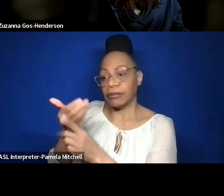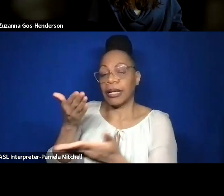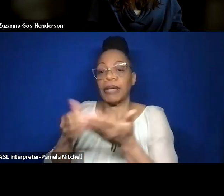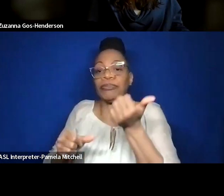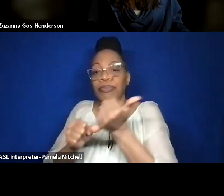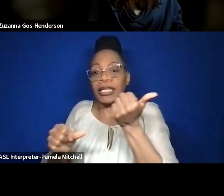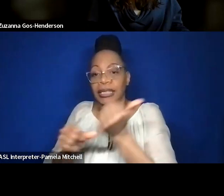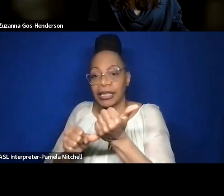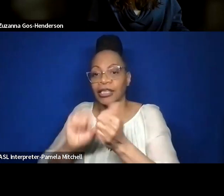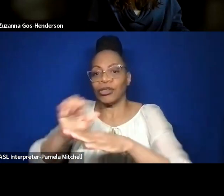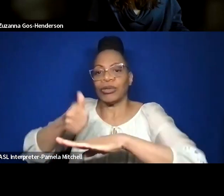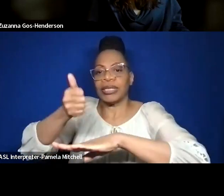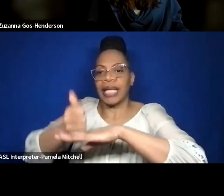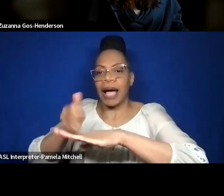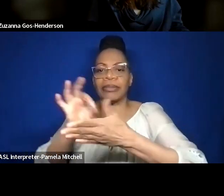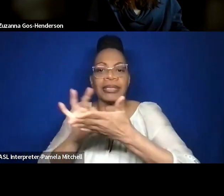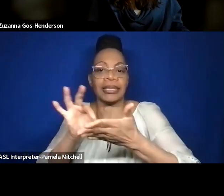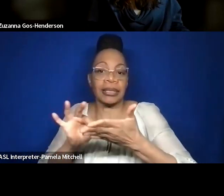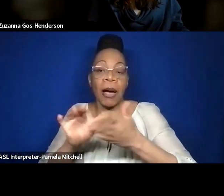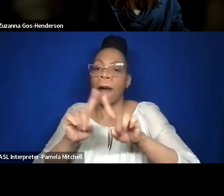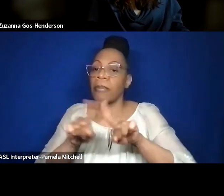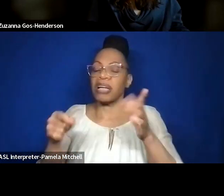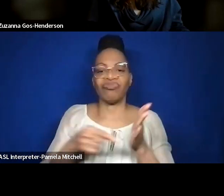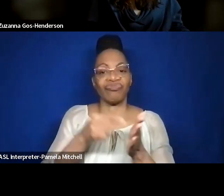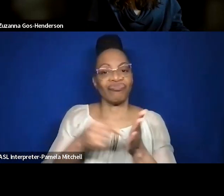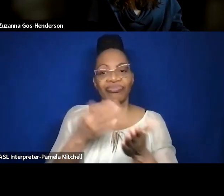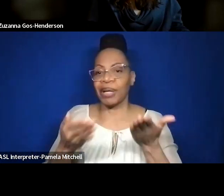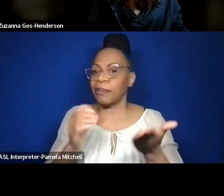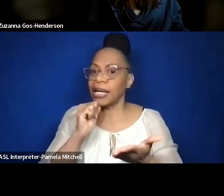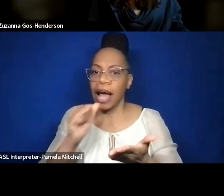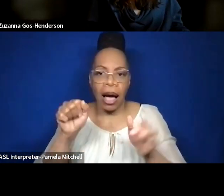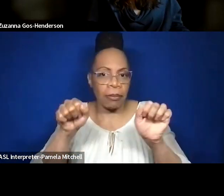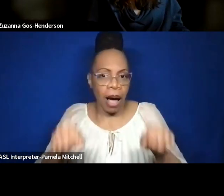Sabemos que a veces eso no será posible. Entonces, ¿cómo podemos pensar...